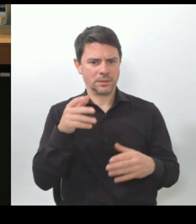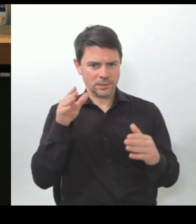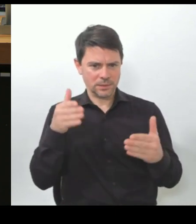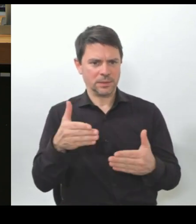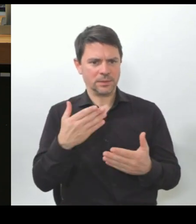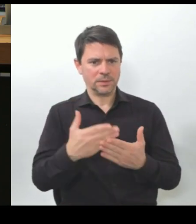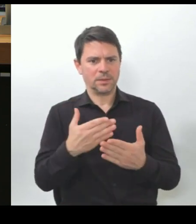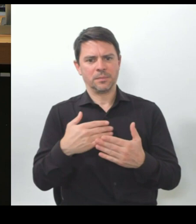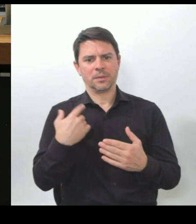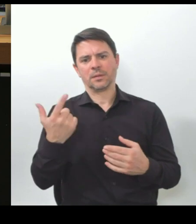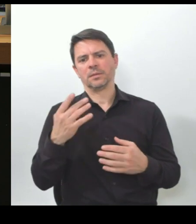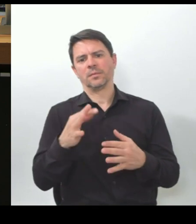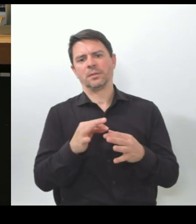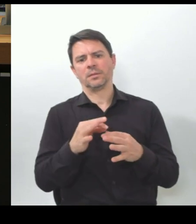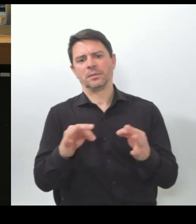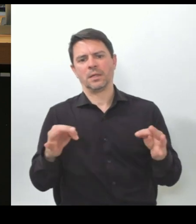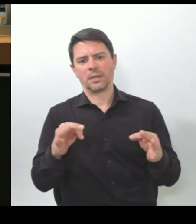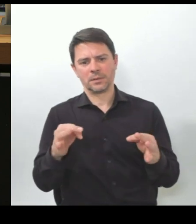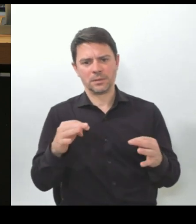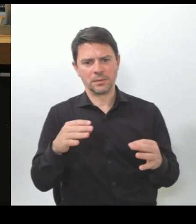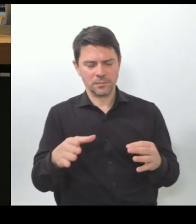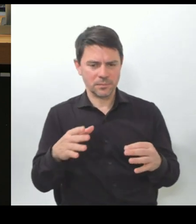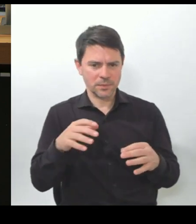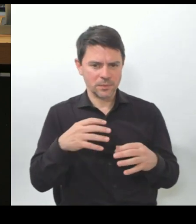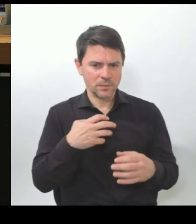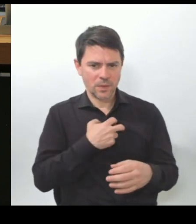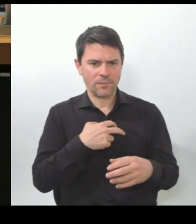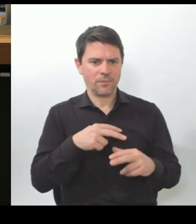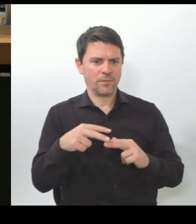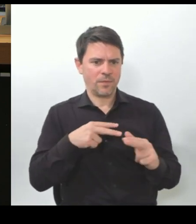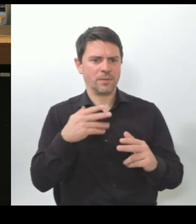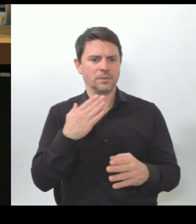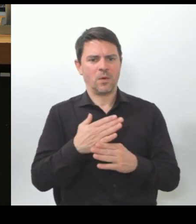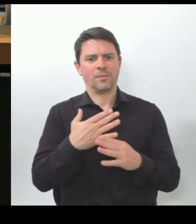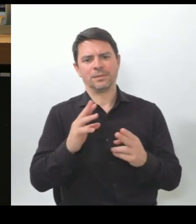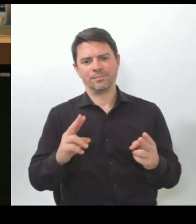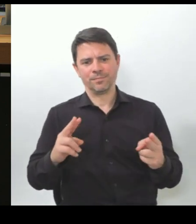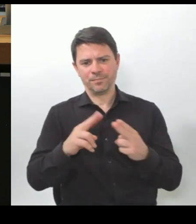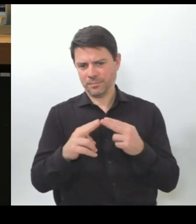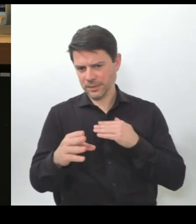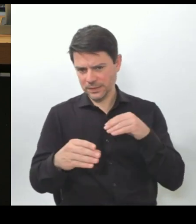teilgenommen hatte, zusammen dem vorliegenden versichert die Planunterlagen werden im dritten Quartal